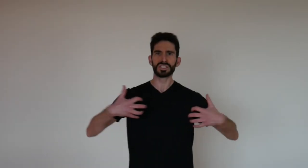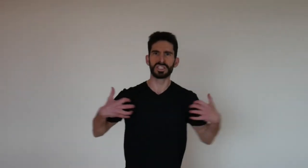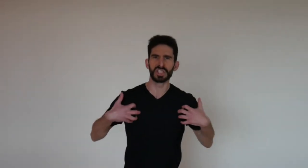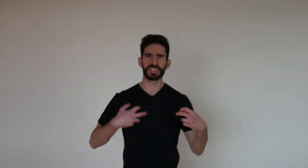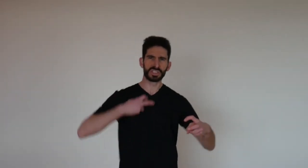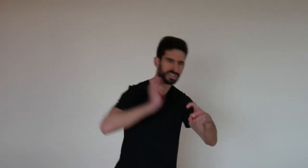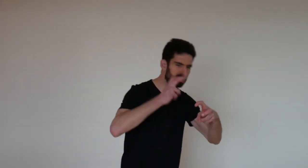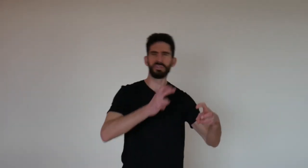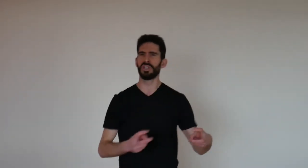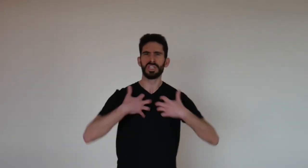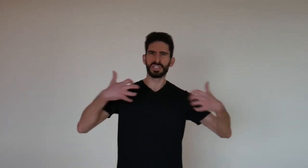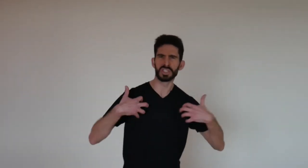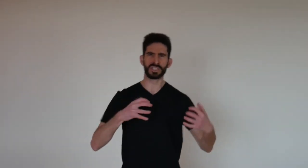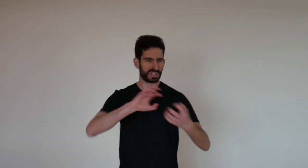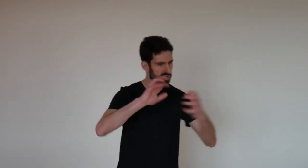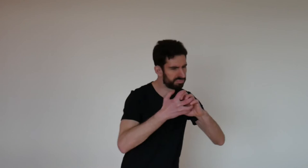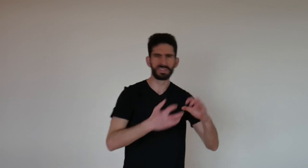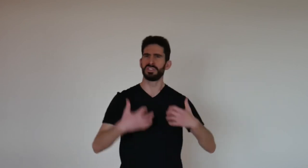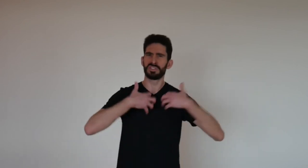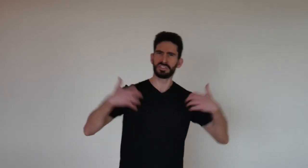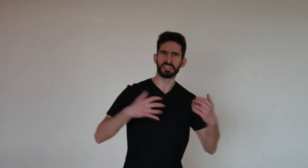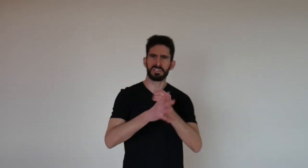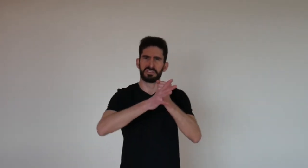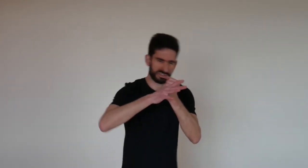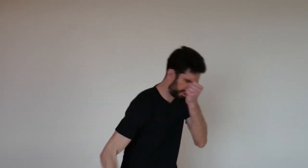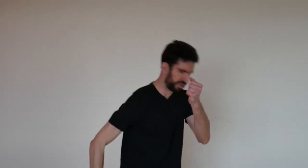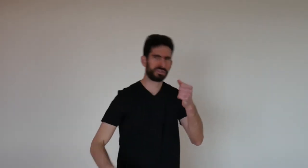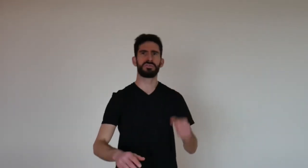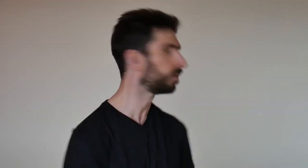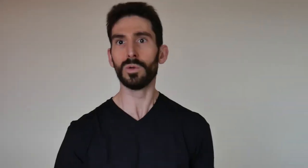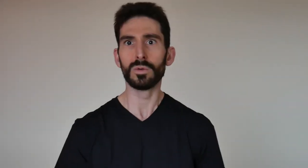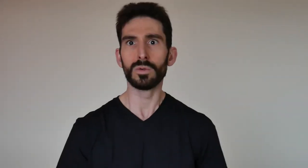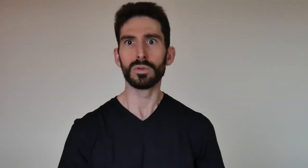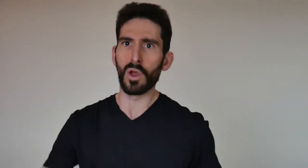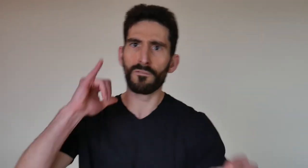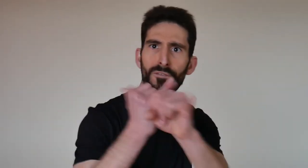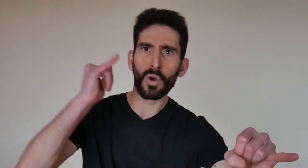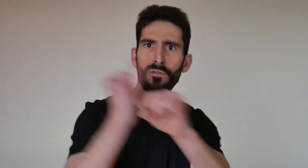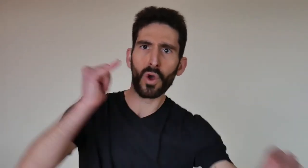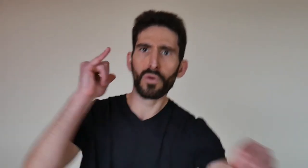La science, c'est dur. La science, c'est compliqué. La science, c'est chiant. Faux ! Faux ! Faux !